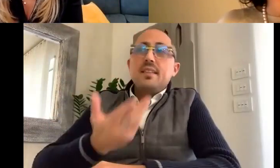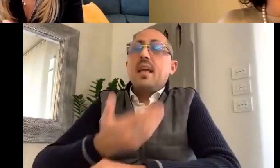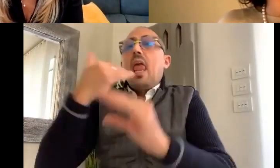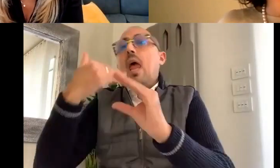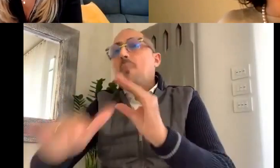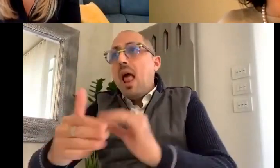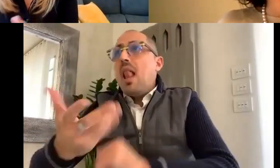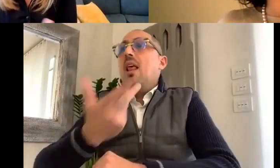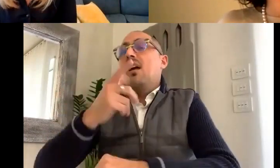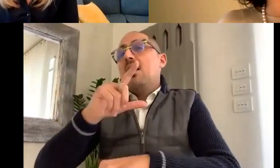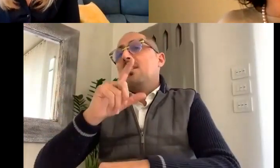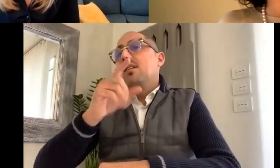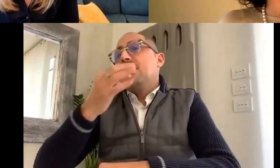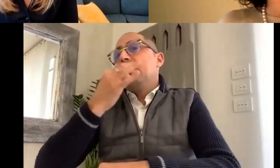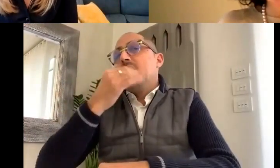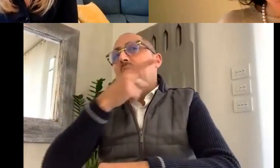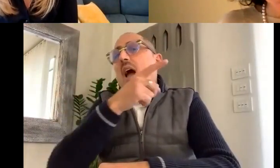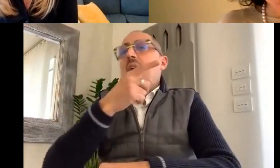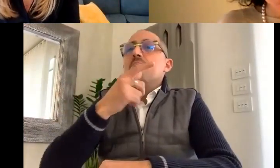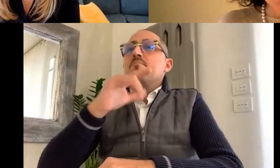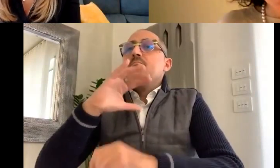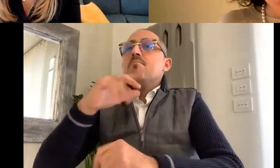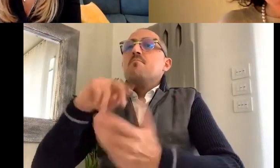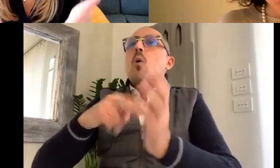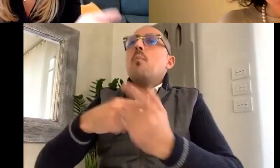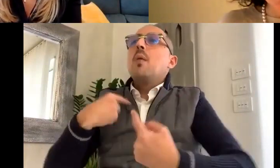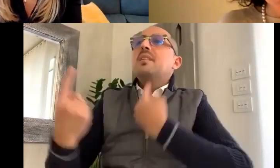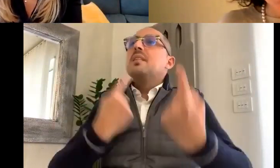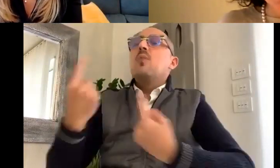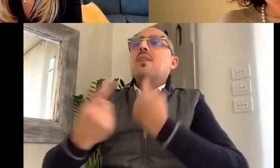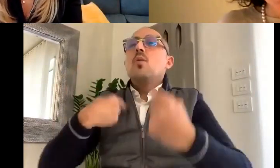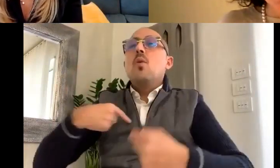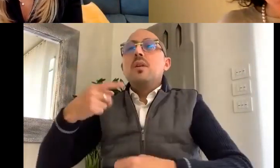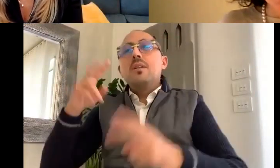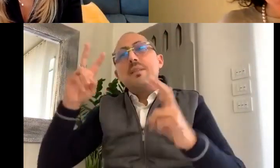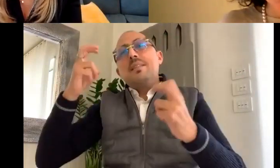di poterci approcciare come sordi a questa emergenza in modo adeguato,